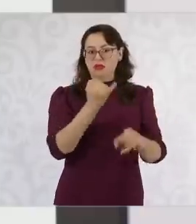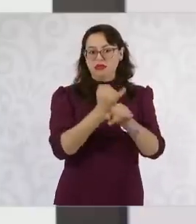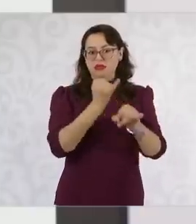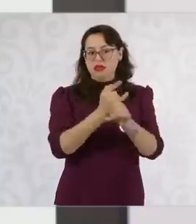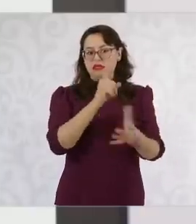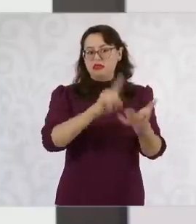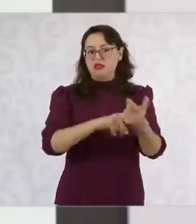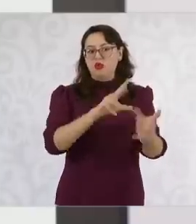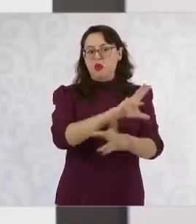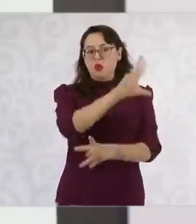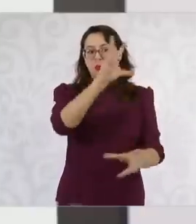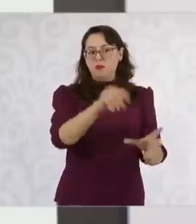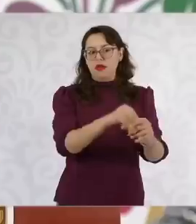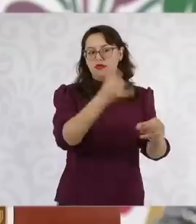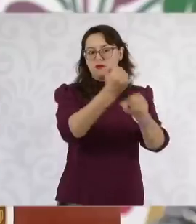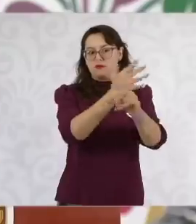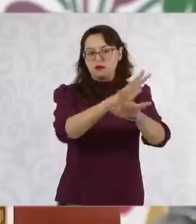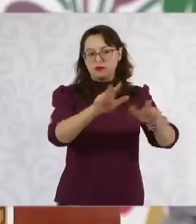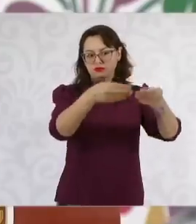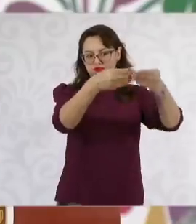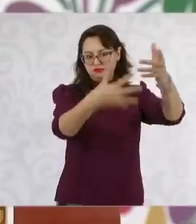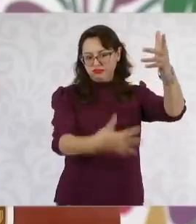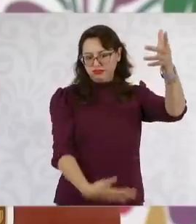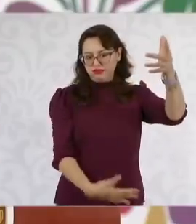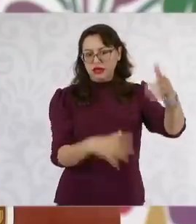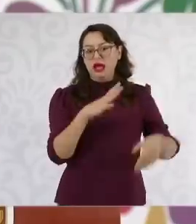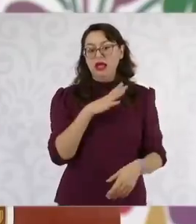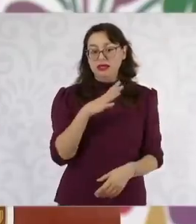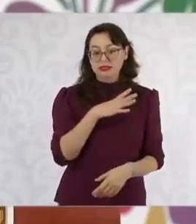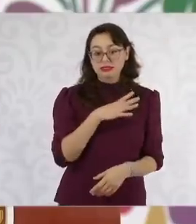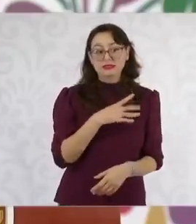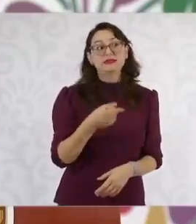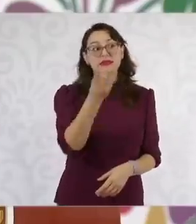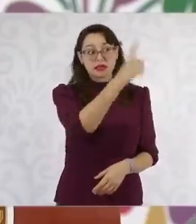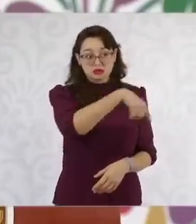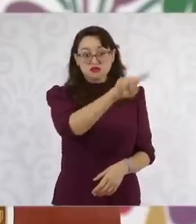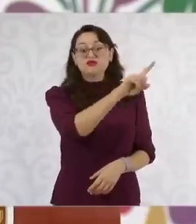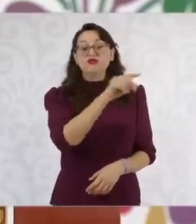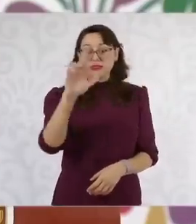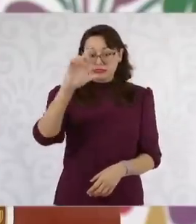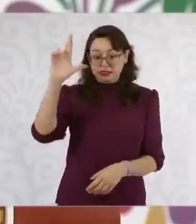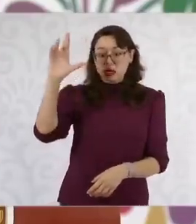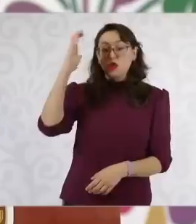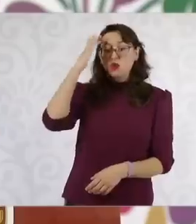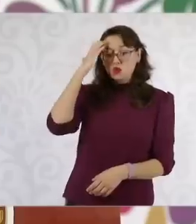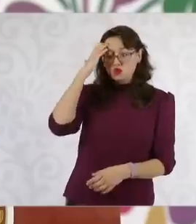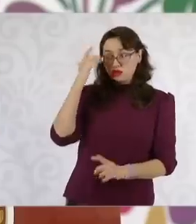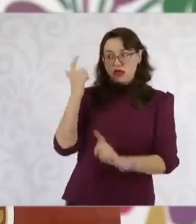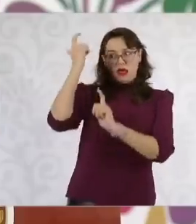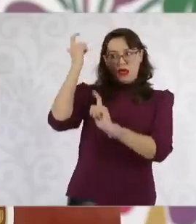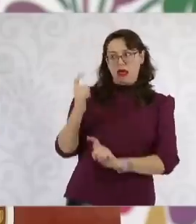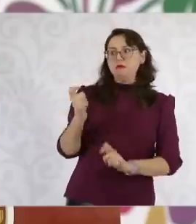departamento de Justicia de los Estados Unidos y ellos ya están reconociendo lo que aquí eh